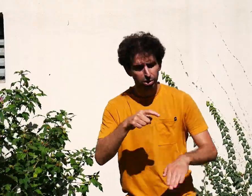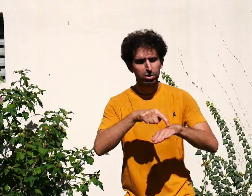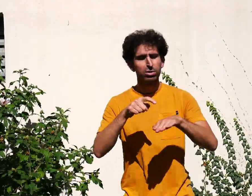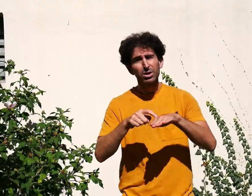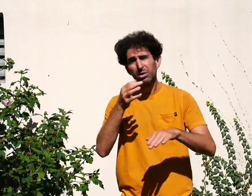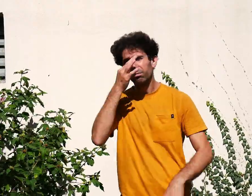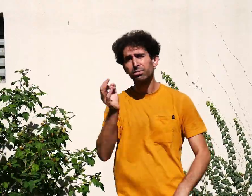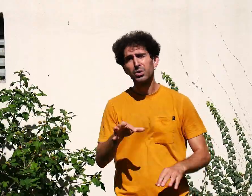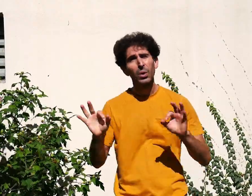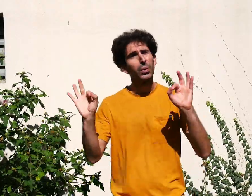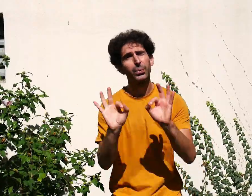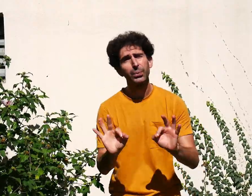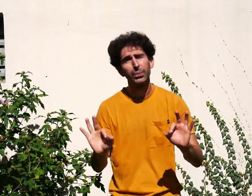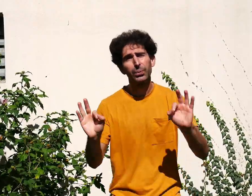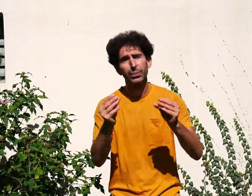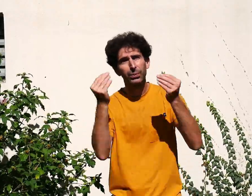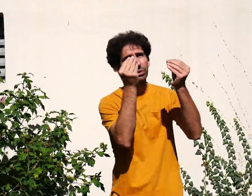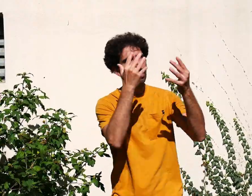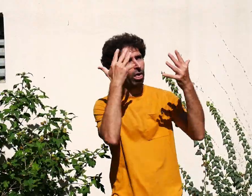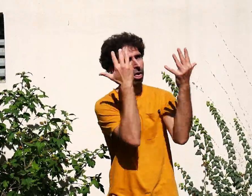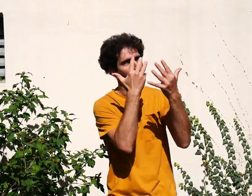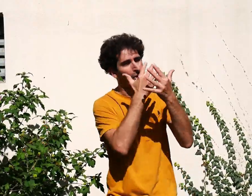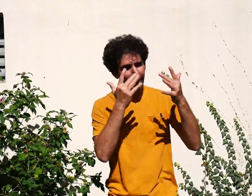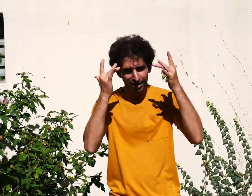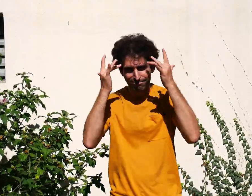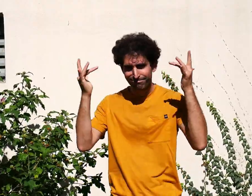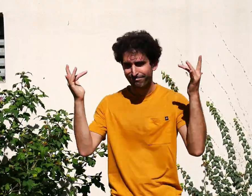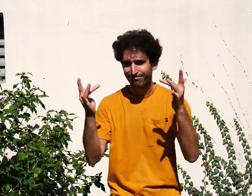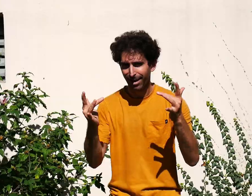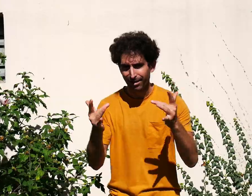Phyrrhocoris apterus n'a pas de poison. Il embrouille l'oiseau, c'est un malin.